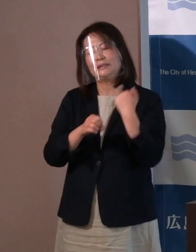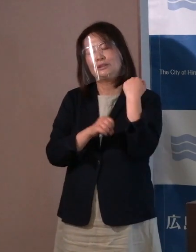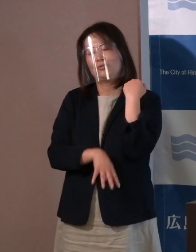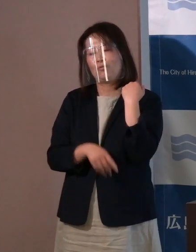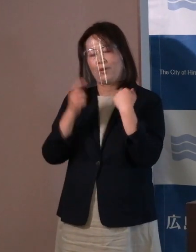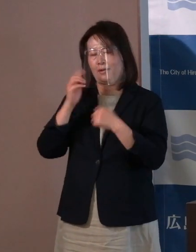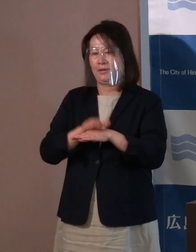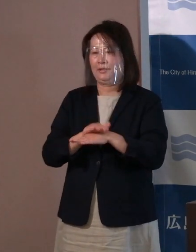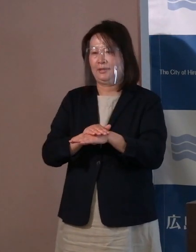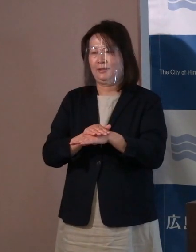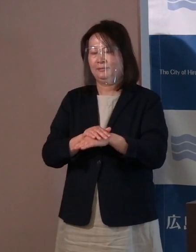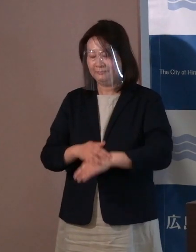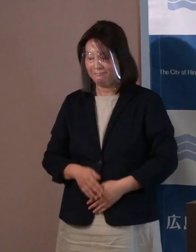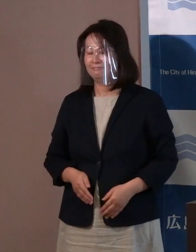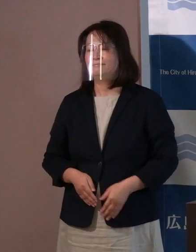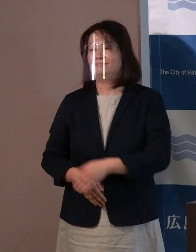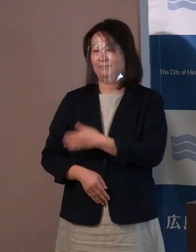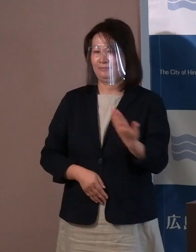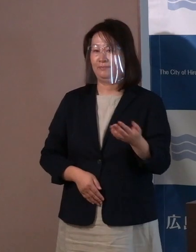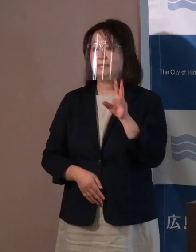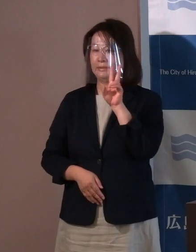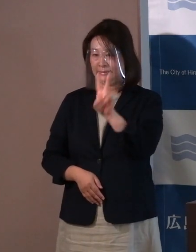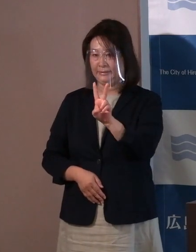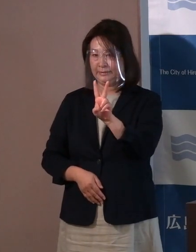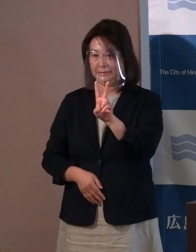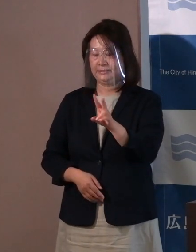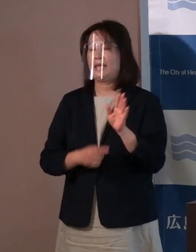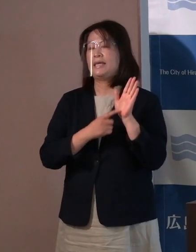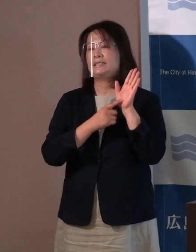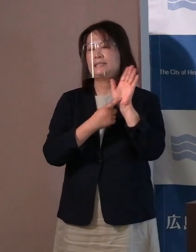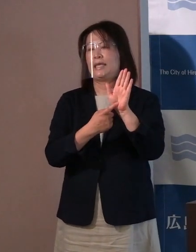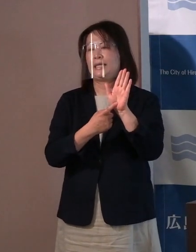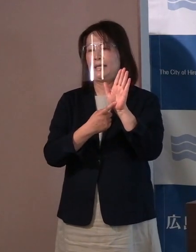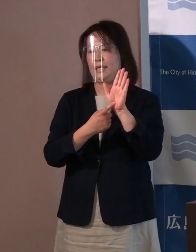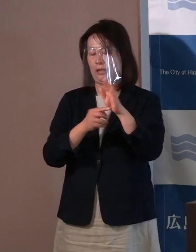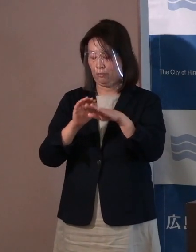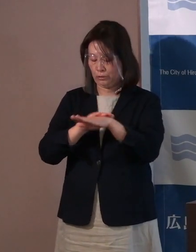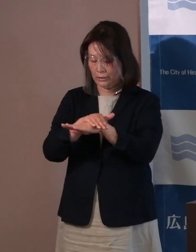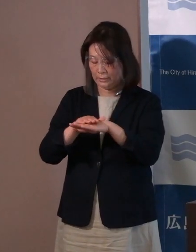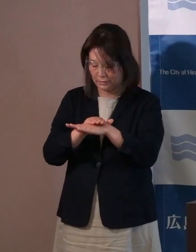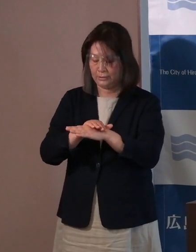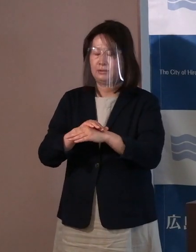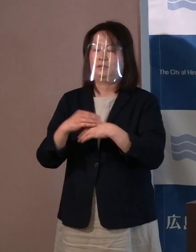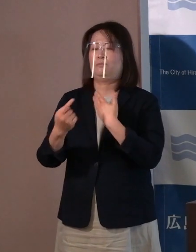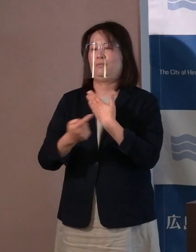次に､2の｢宣言の骨子｣を説明いたします｡